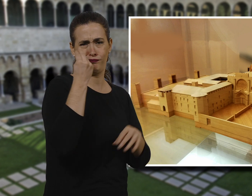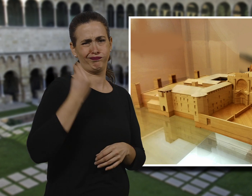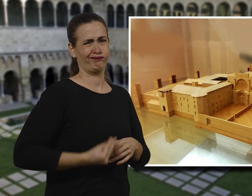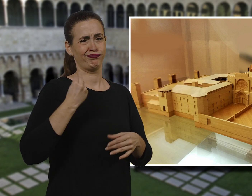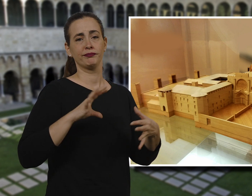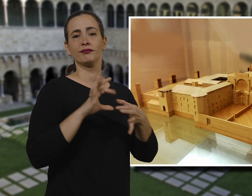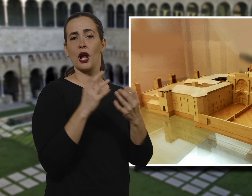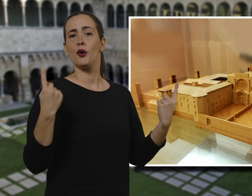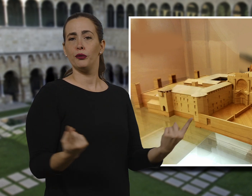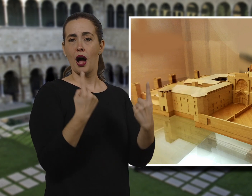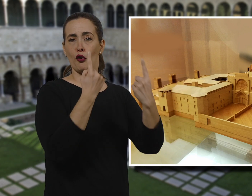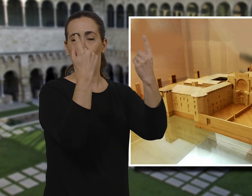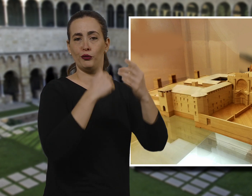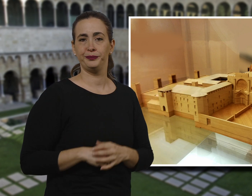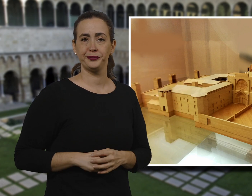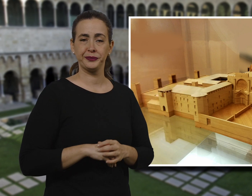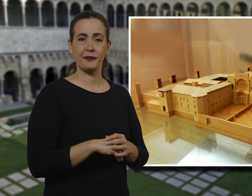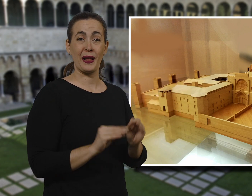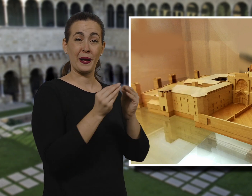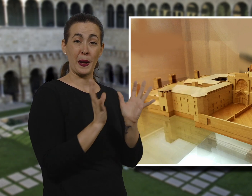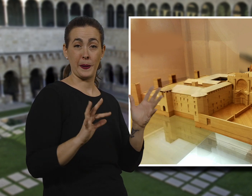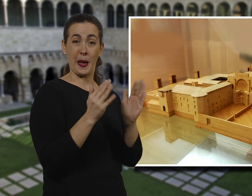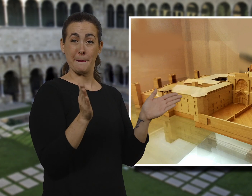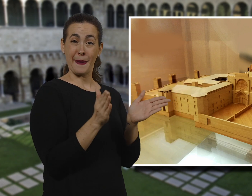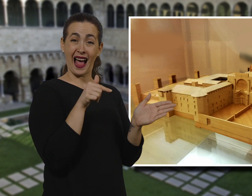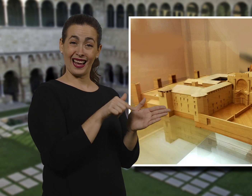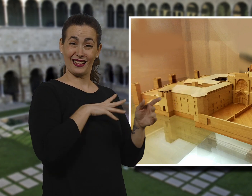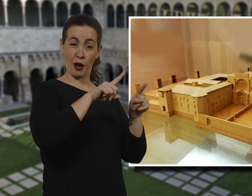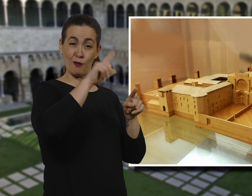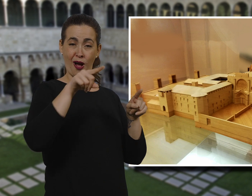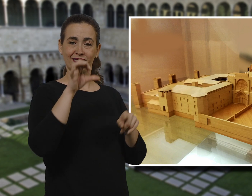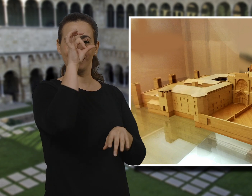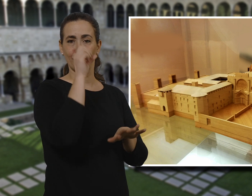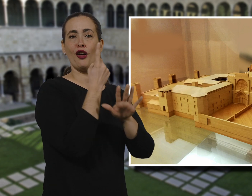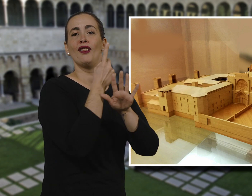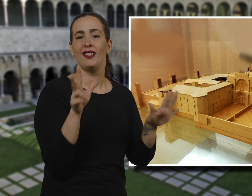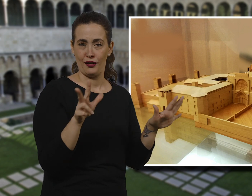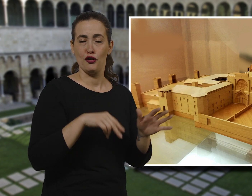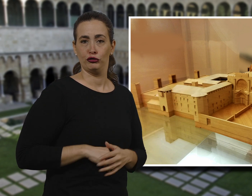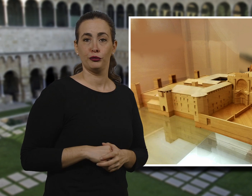les quals rebran una rica decoració barroca. Maqueta del monestir al segle XVIII.